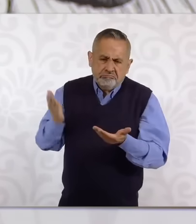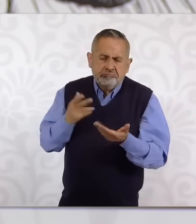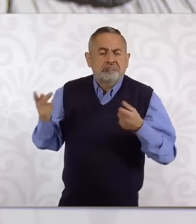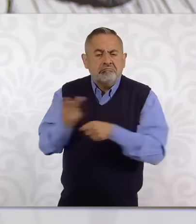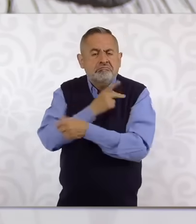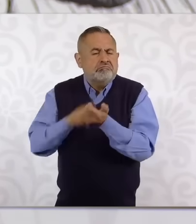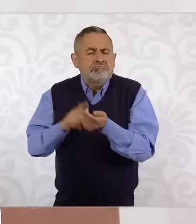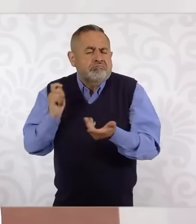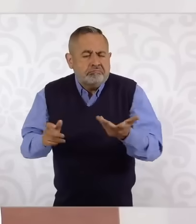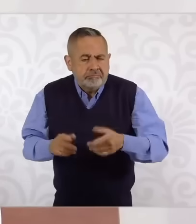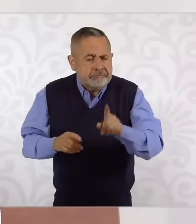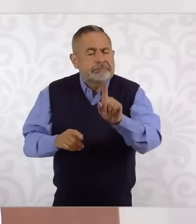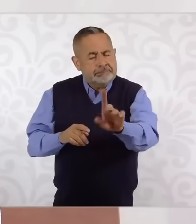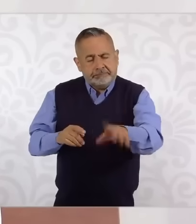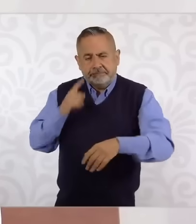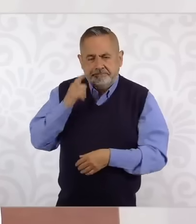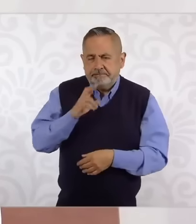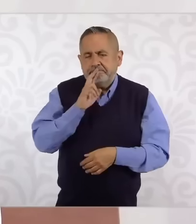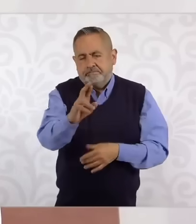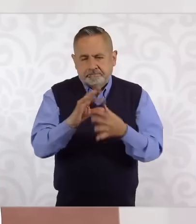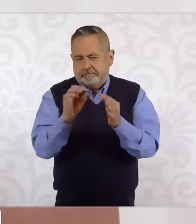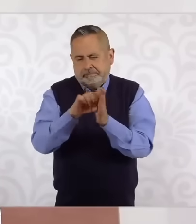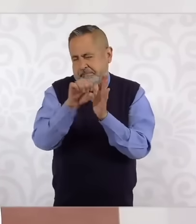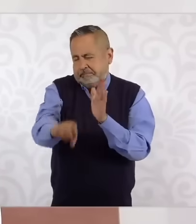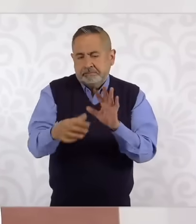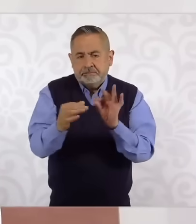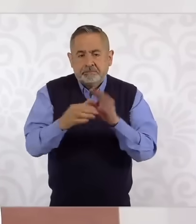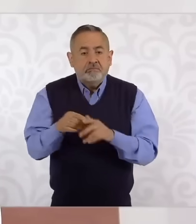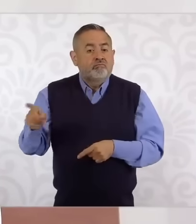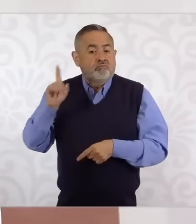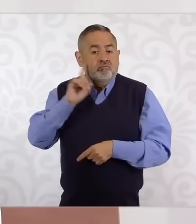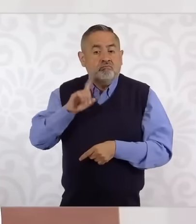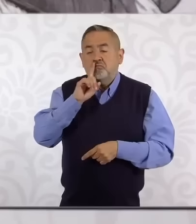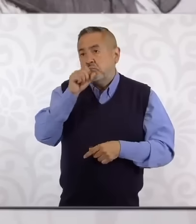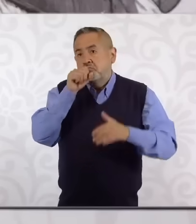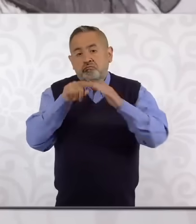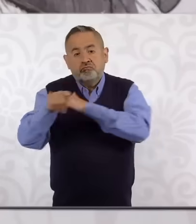Recientemente, por ejemplo, les puedo dar un caso eh de una denuncia que hubo en Colima.